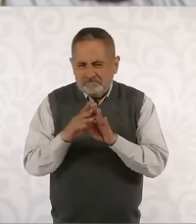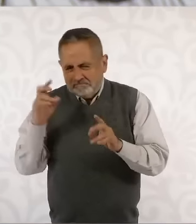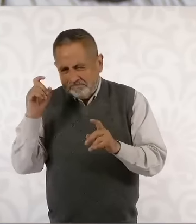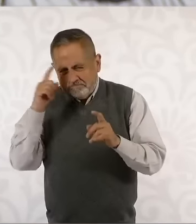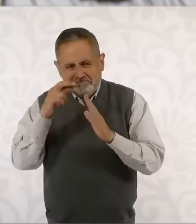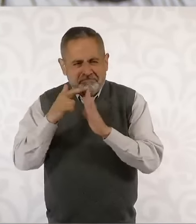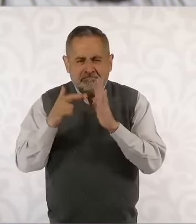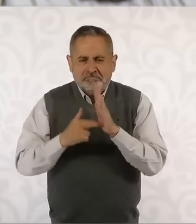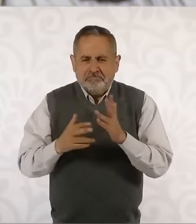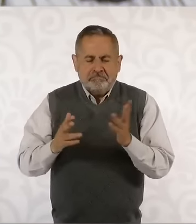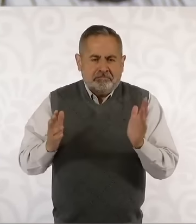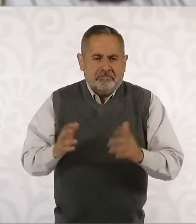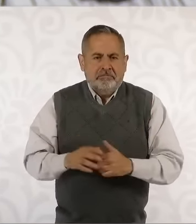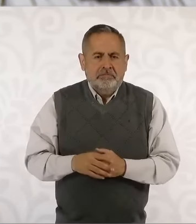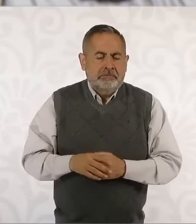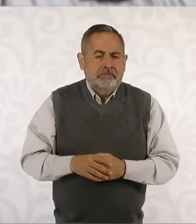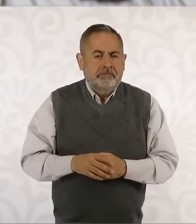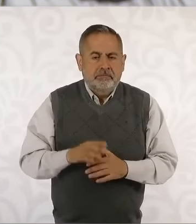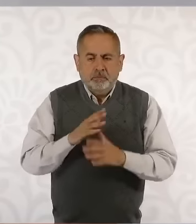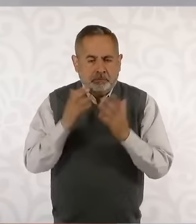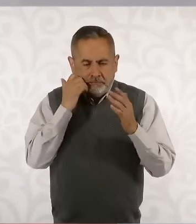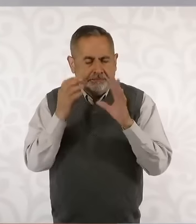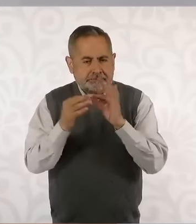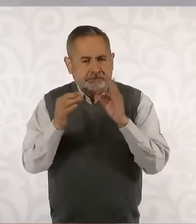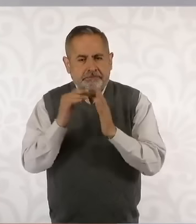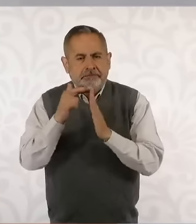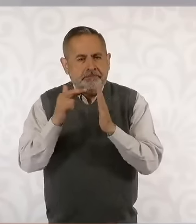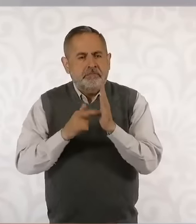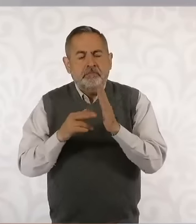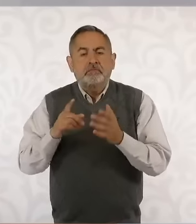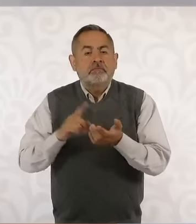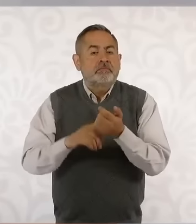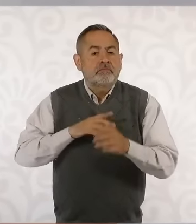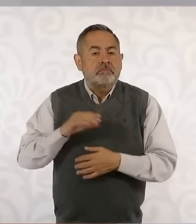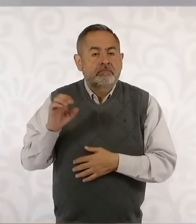Em de todas maneras creo que hay una parte de ética relacionada con la inteligencia